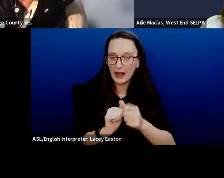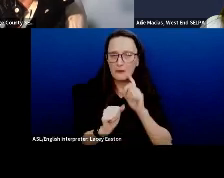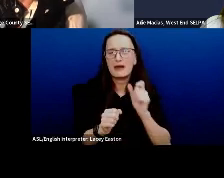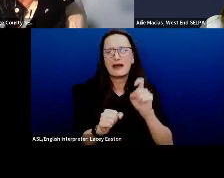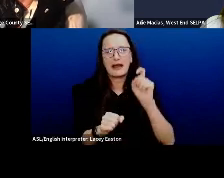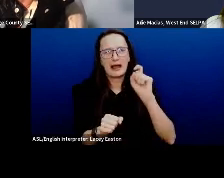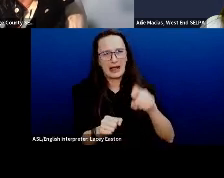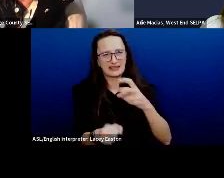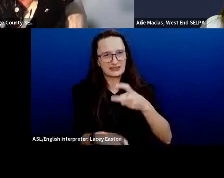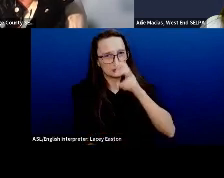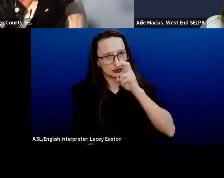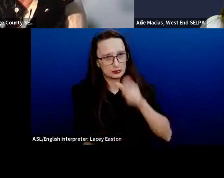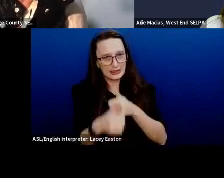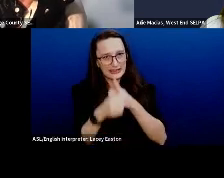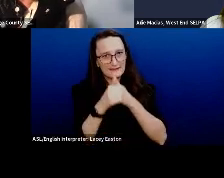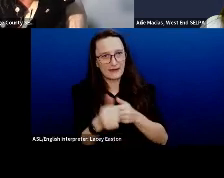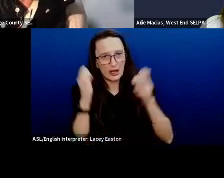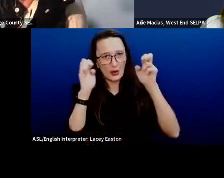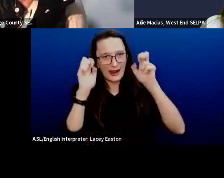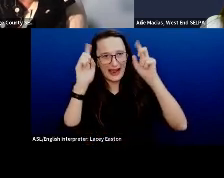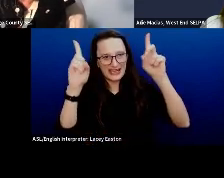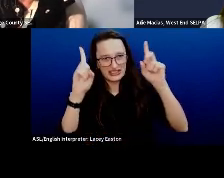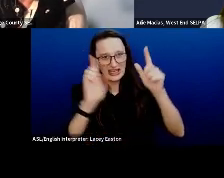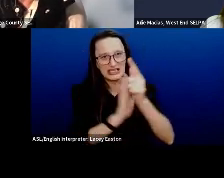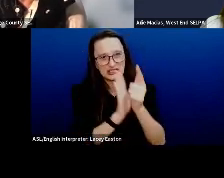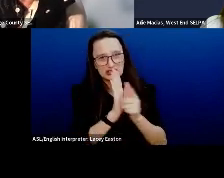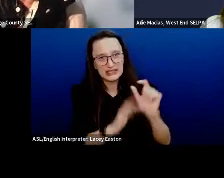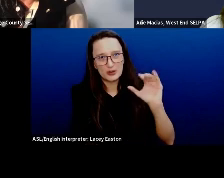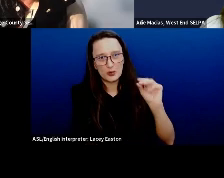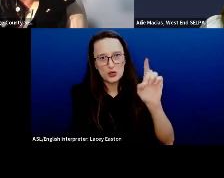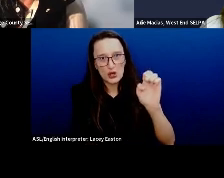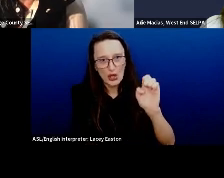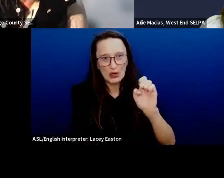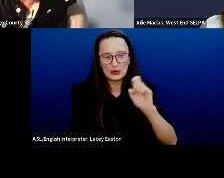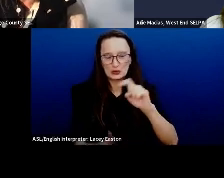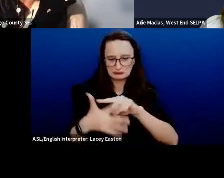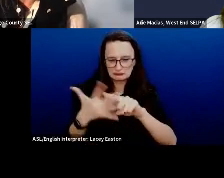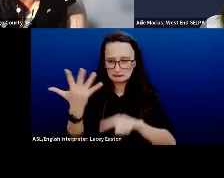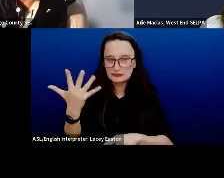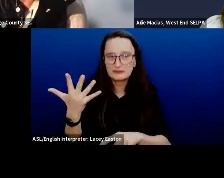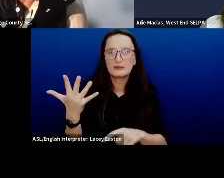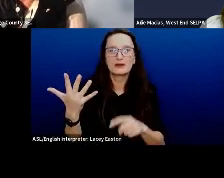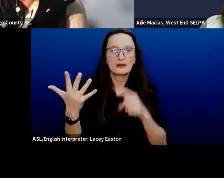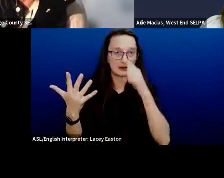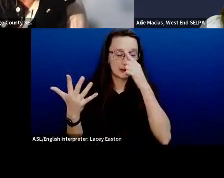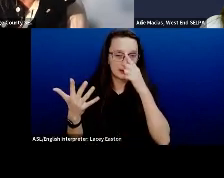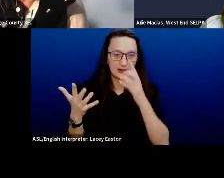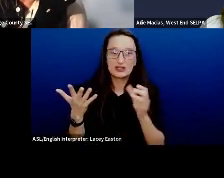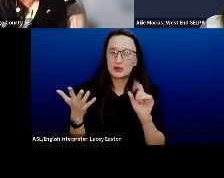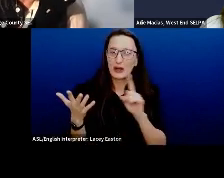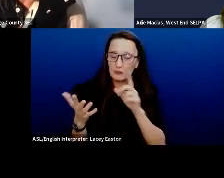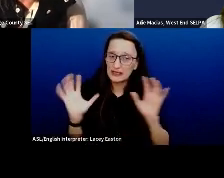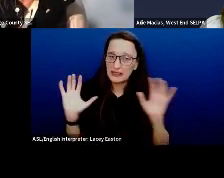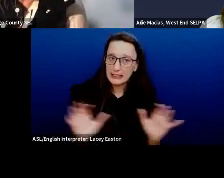los animo a que se comuniquen y hagan preguntas o soliciten que se les expliquen partes de ella si